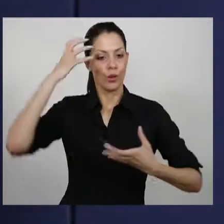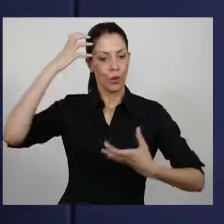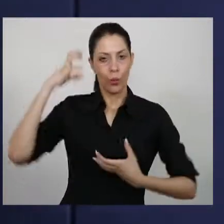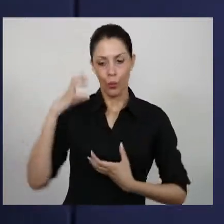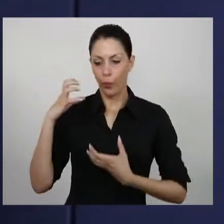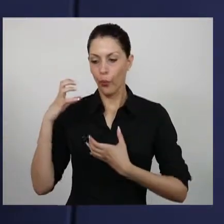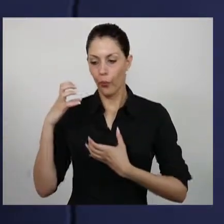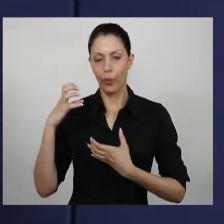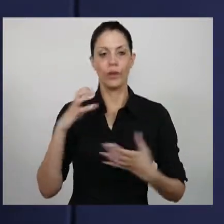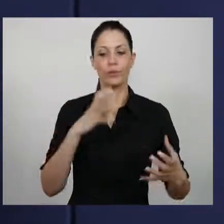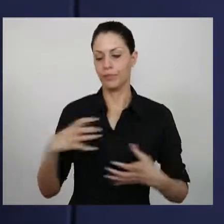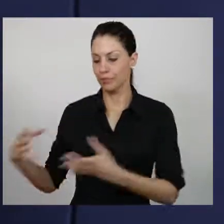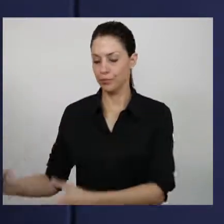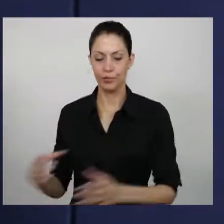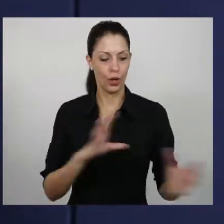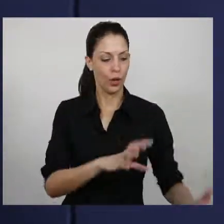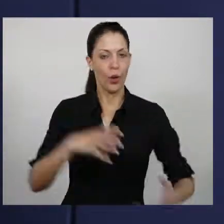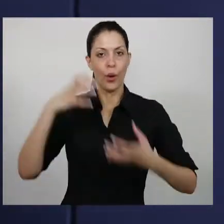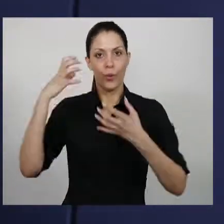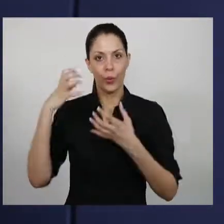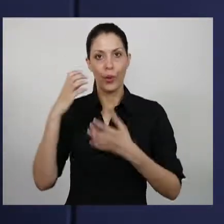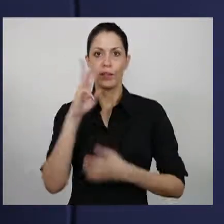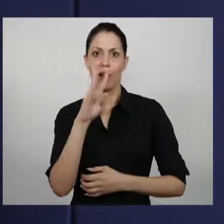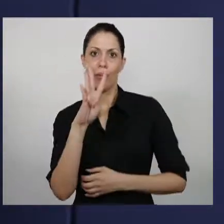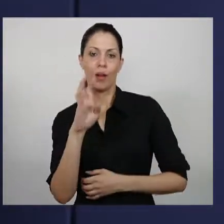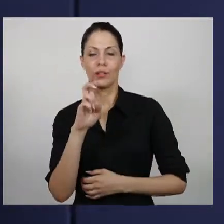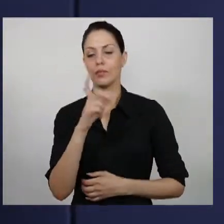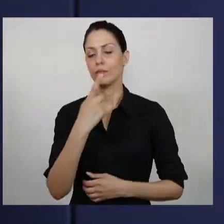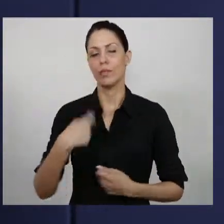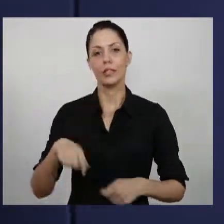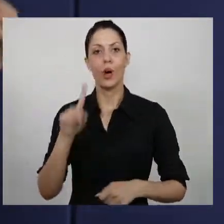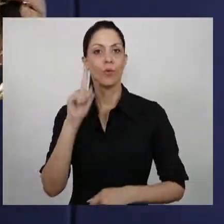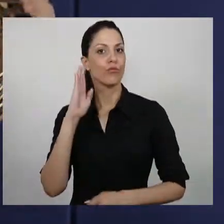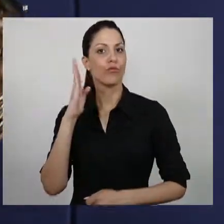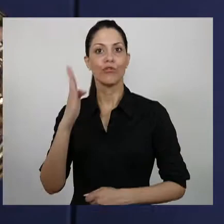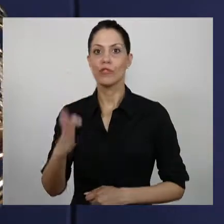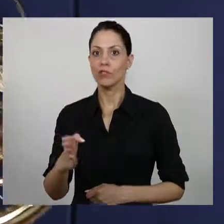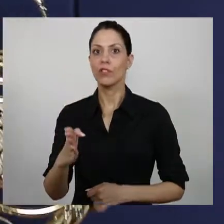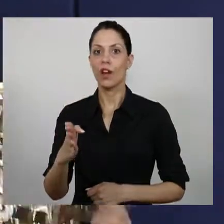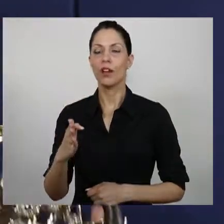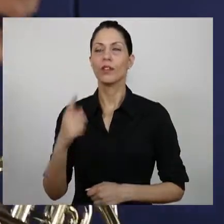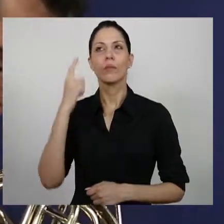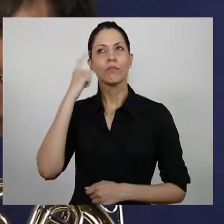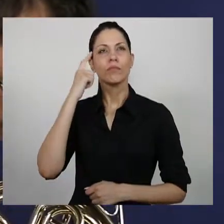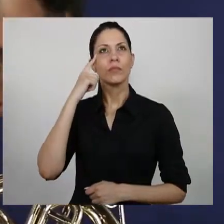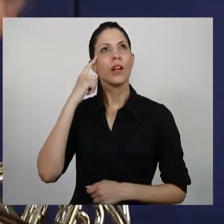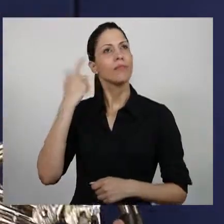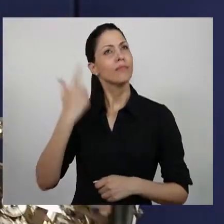ele já tinha três instrumentos aqui, então vamos continuar a evolução, né?